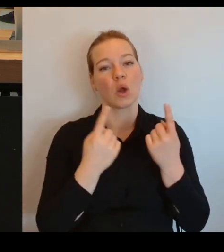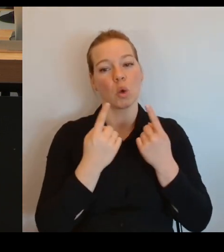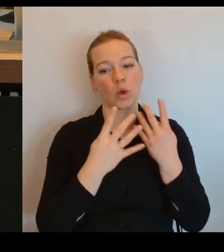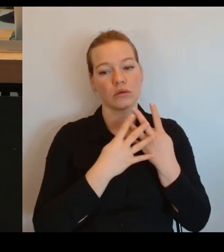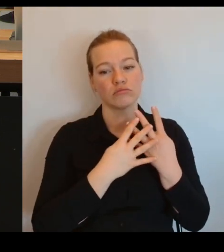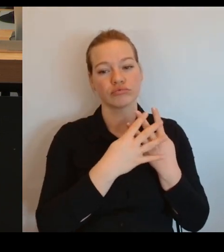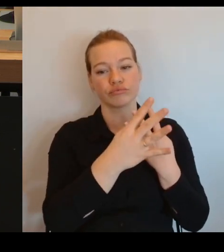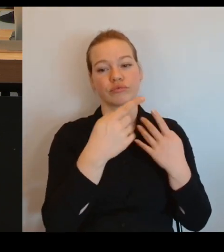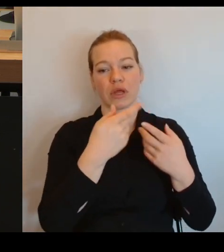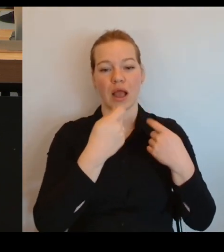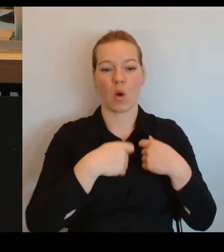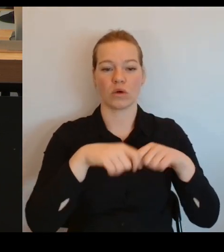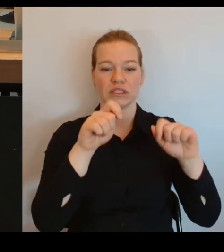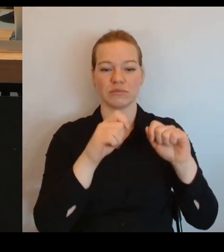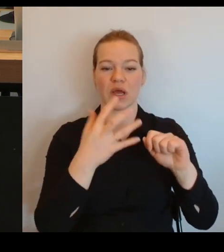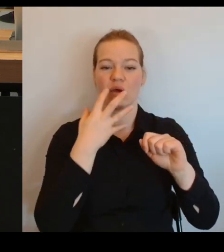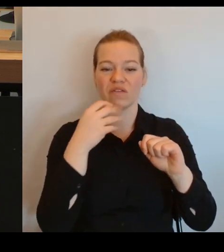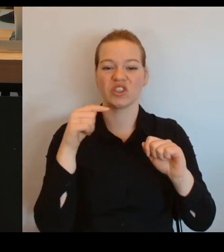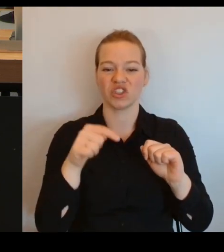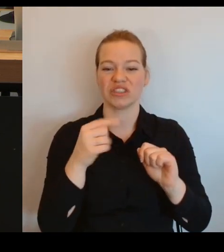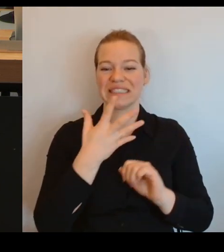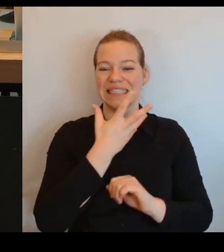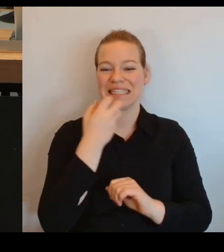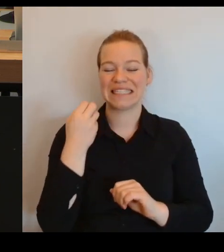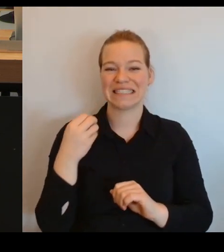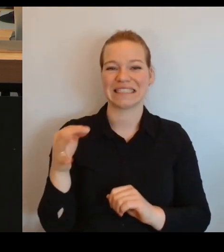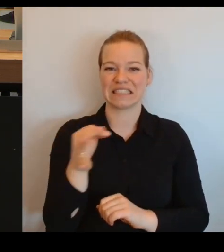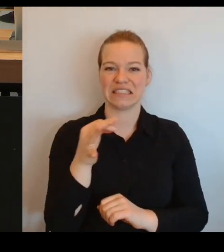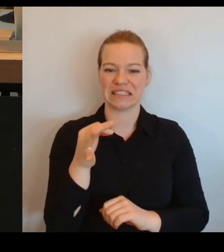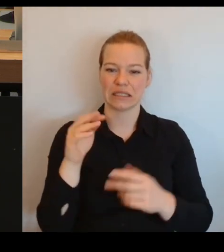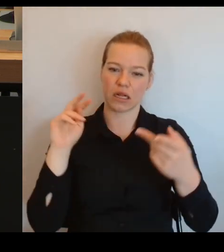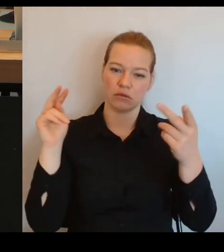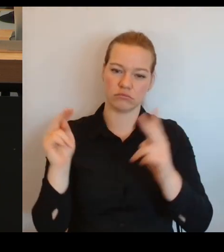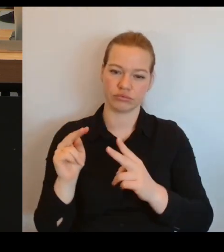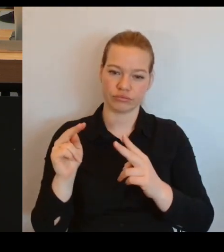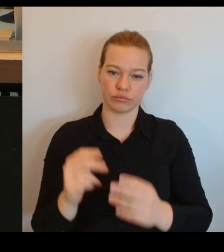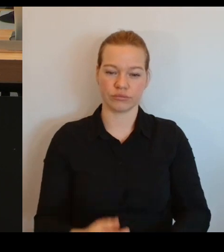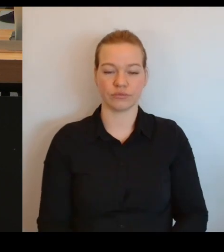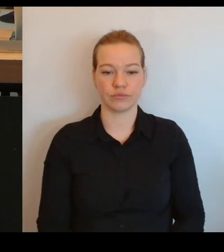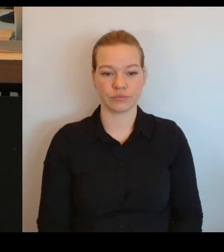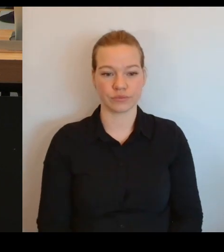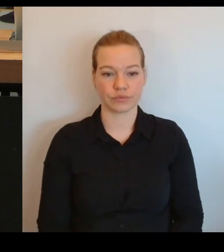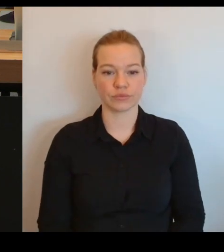Die Kollegen haben ja hier umfassend vorgetragen mit dem Stichwort Schwalmstadt ist Berlin auch hier schon konzeptionell gut aufgestellt.